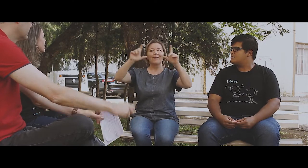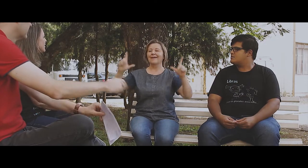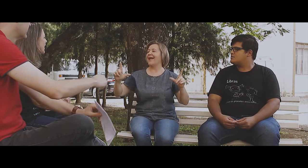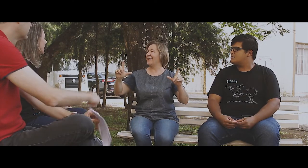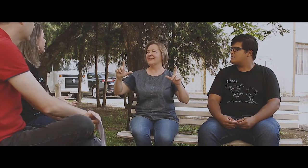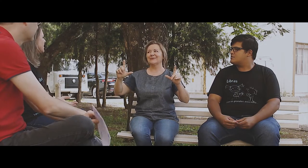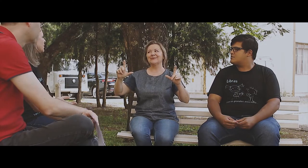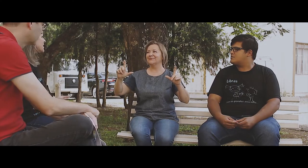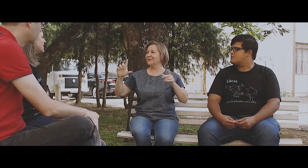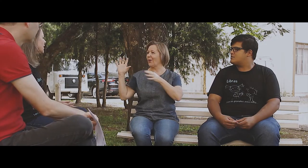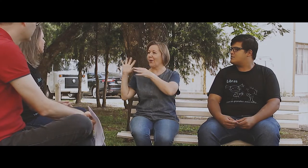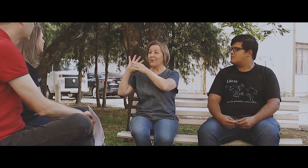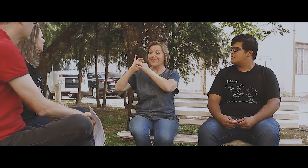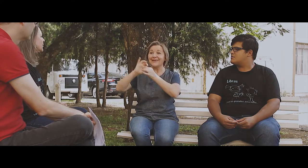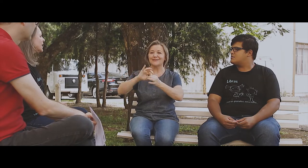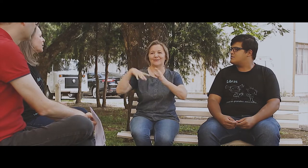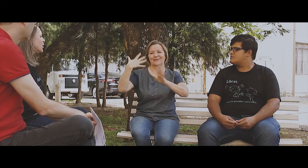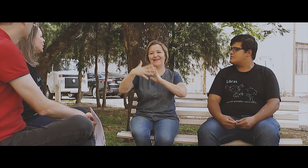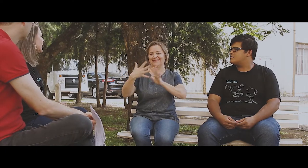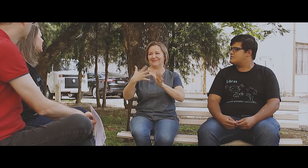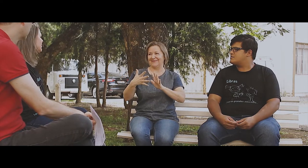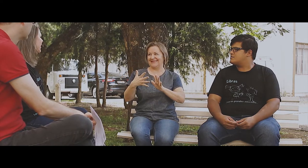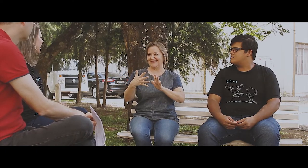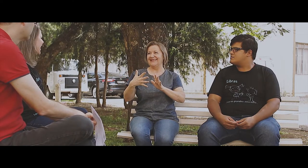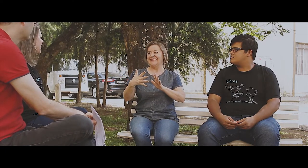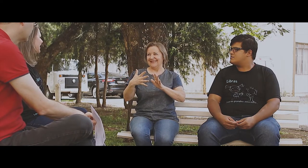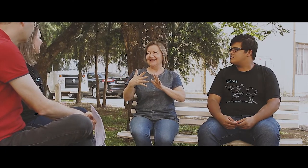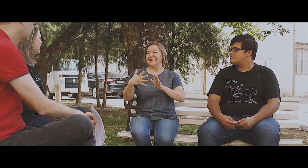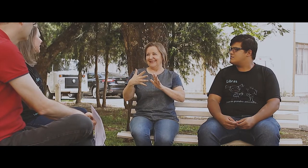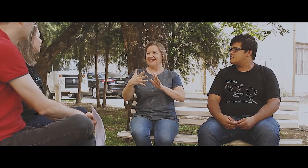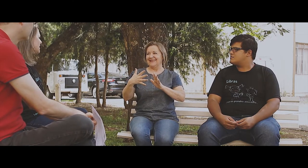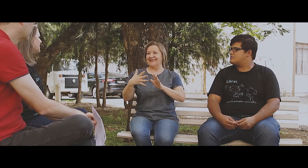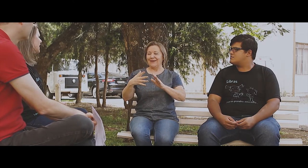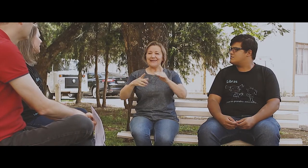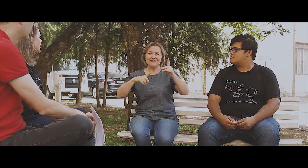tiver essa expressão não tem uma comunicação clara na Língua de Sinais,